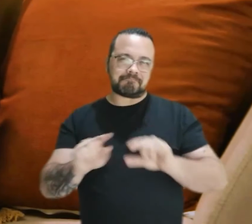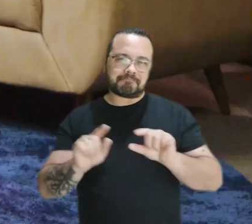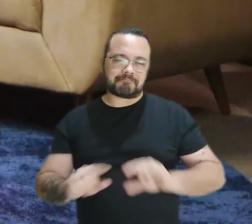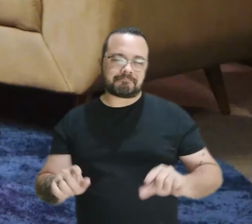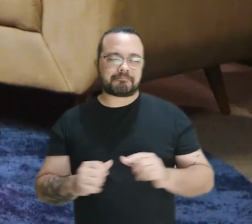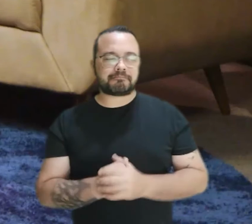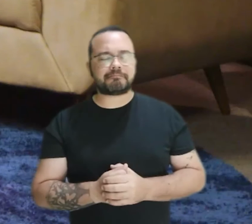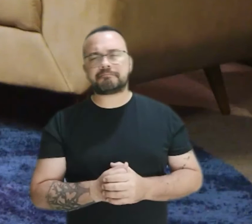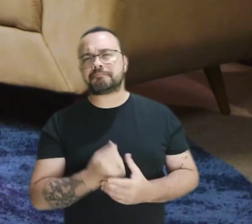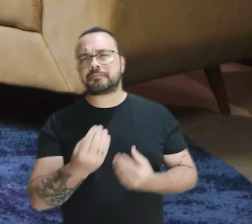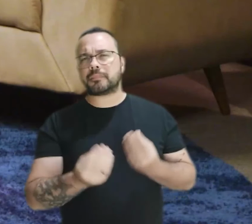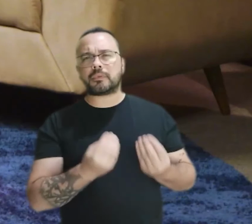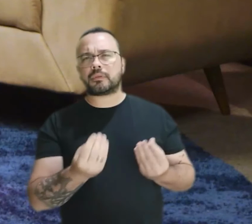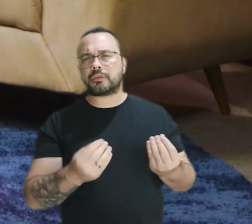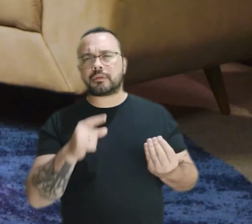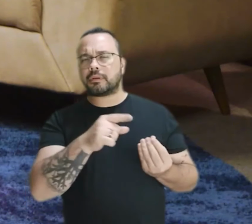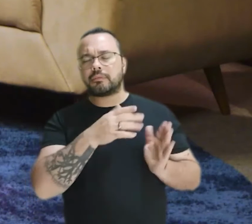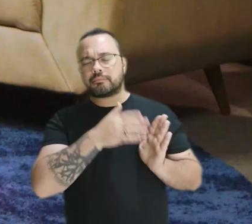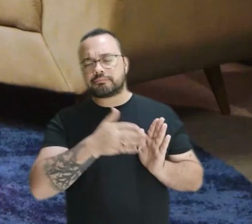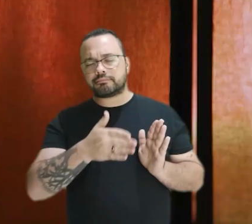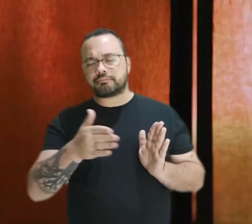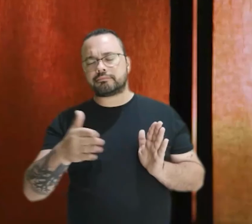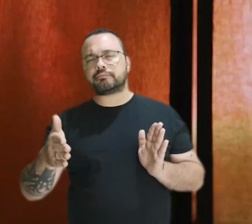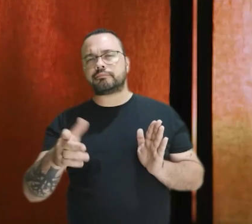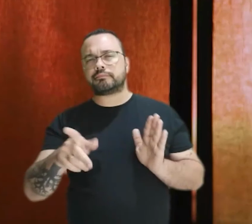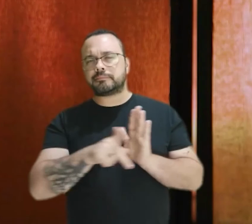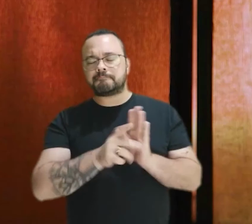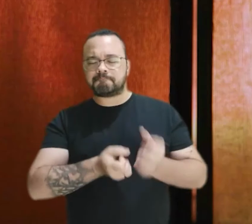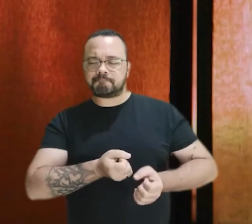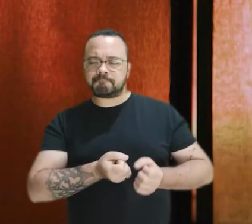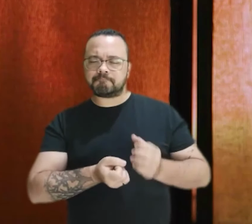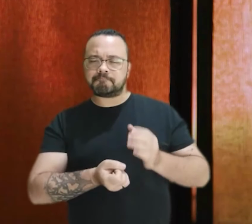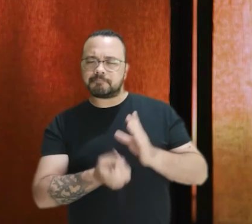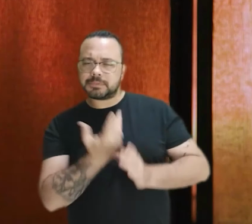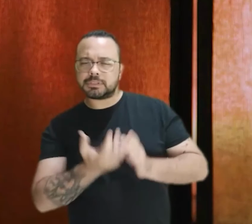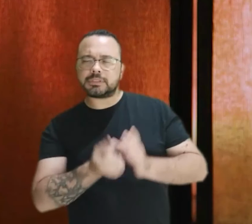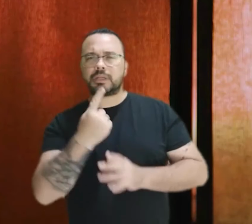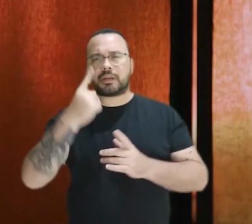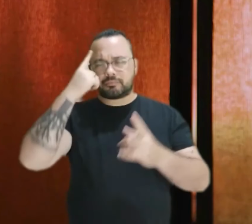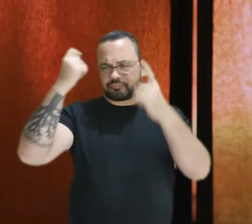Como que é o seu processo de criação individual, assim?